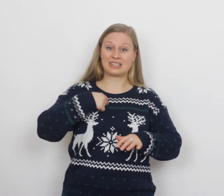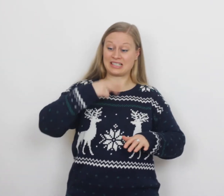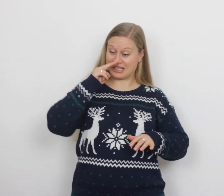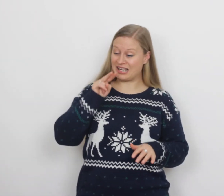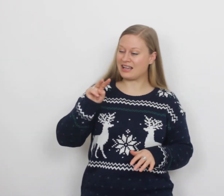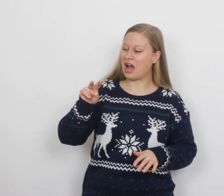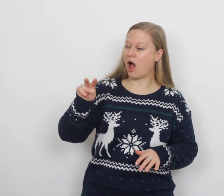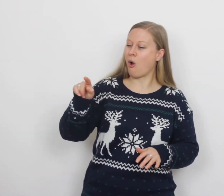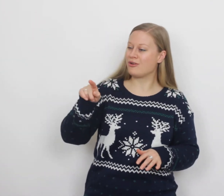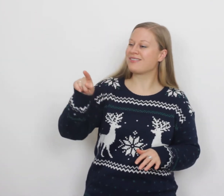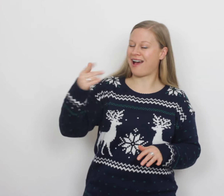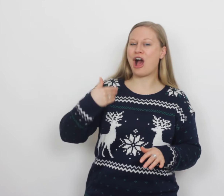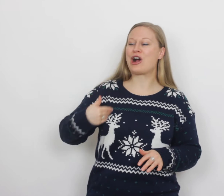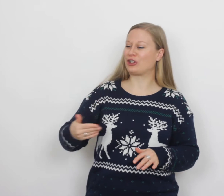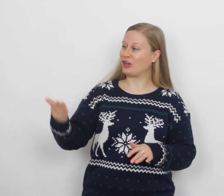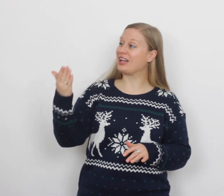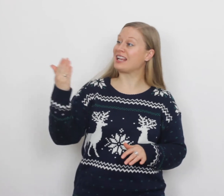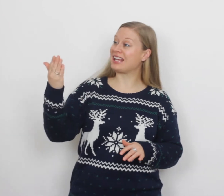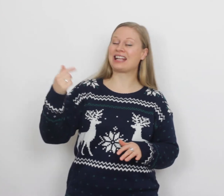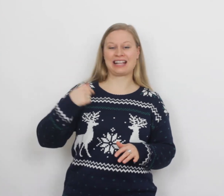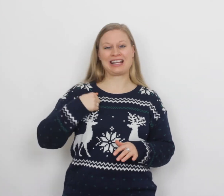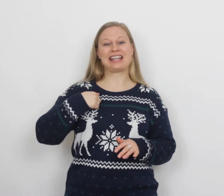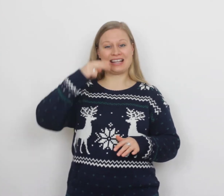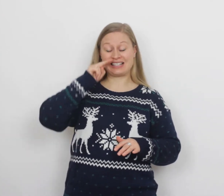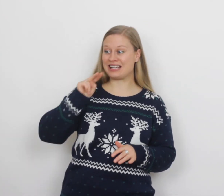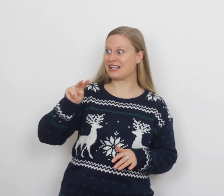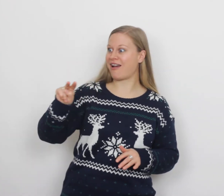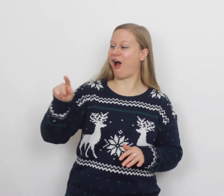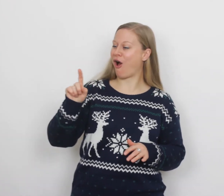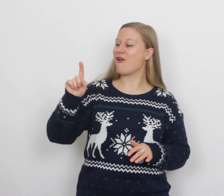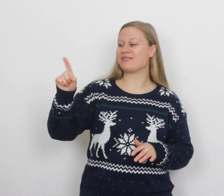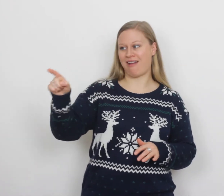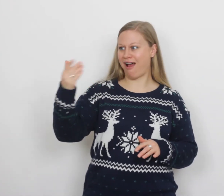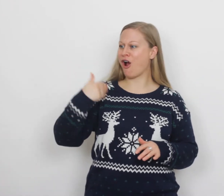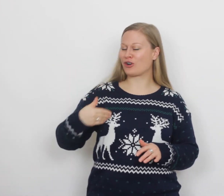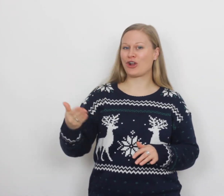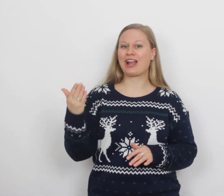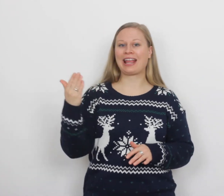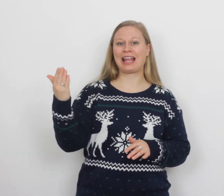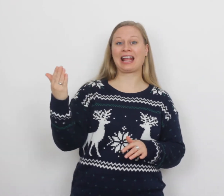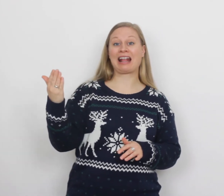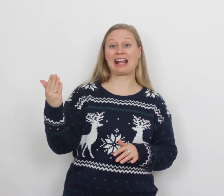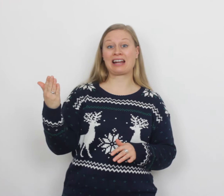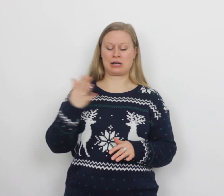Ik zie uit naar de Heer. Ik zie uit naar de Heer.